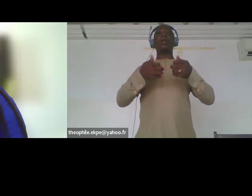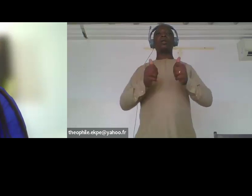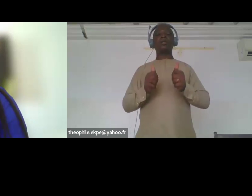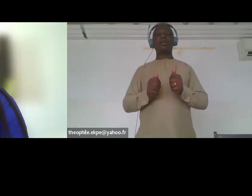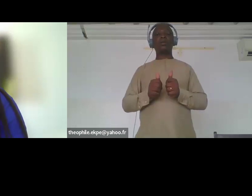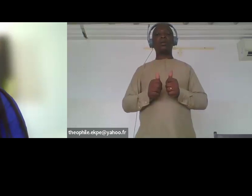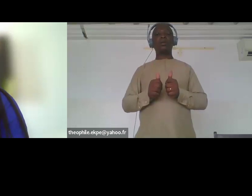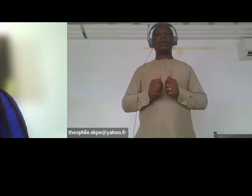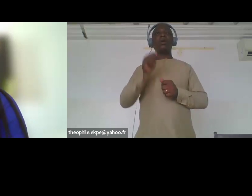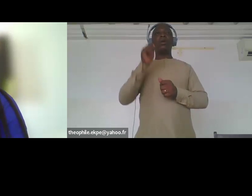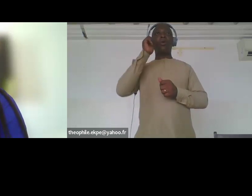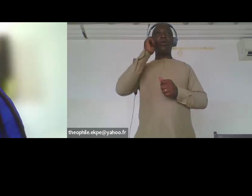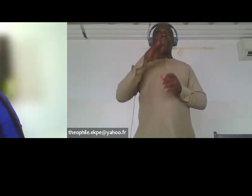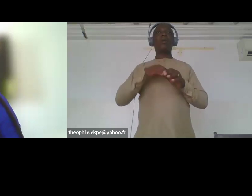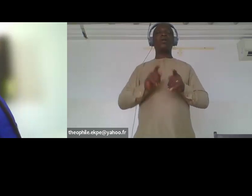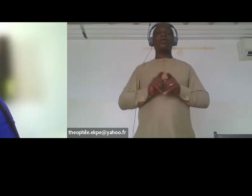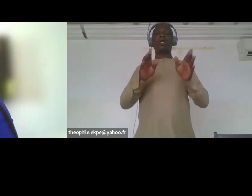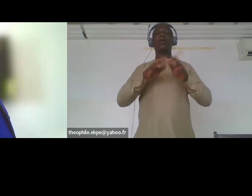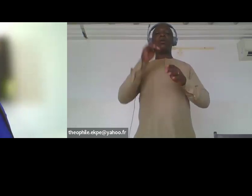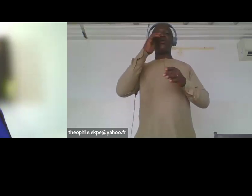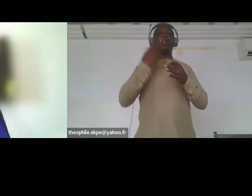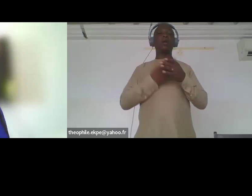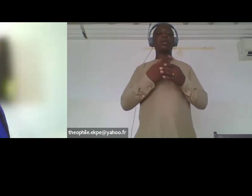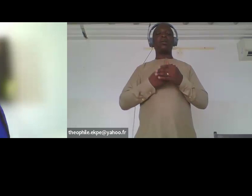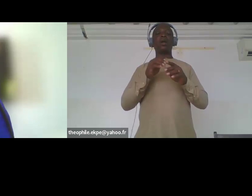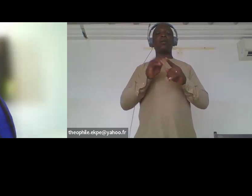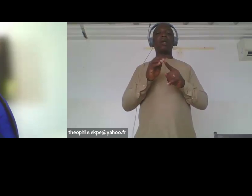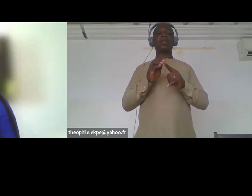femmes en général et aux femmes handicapées en particulier les outils